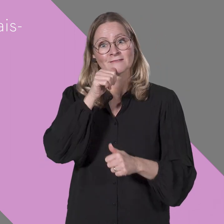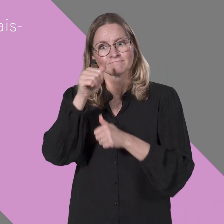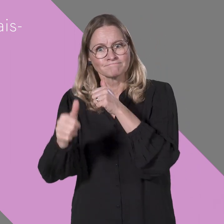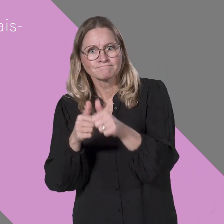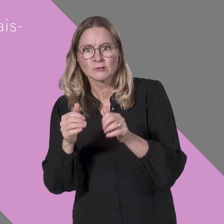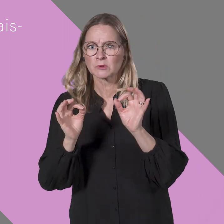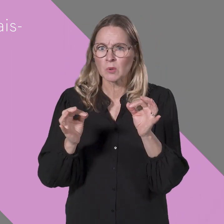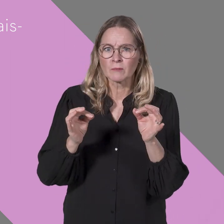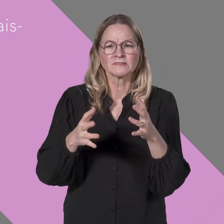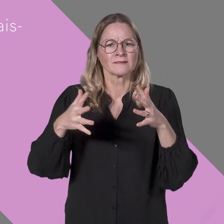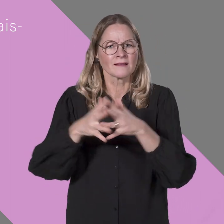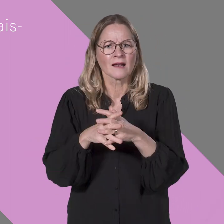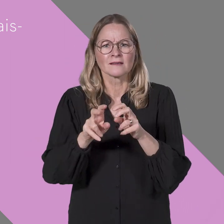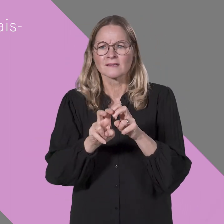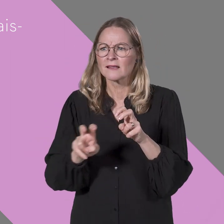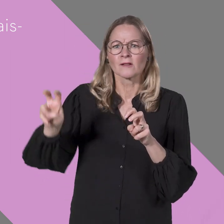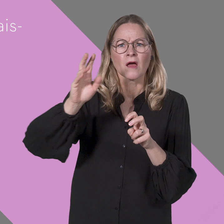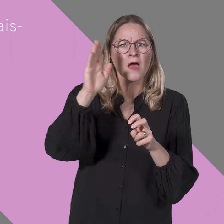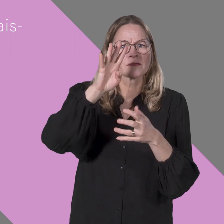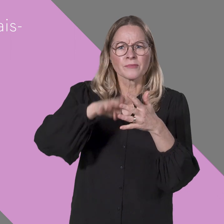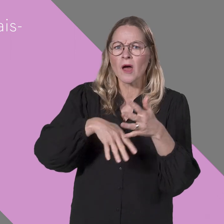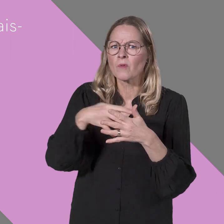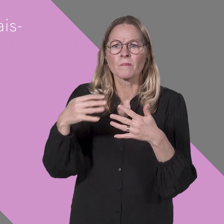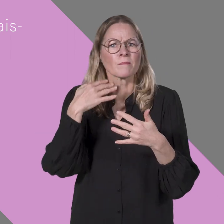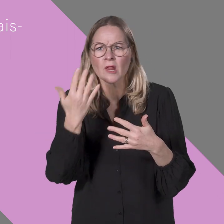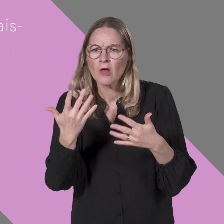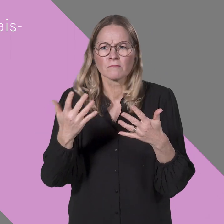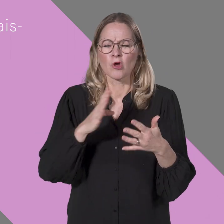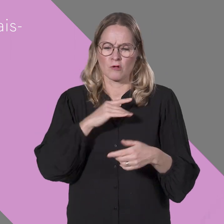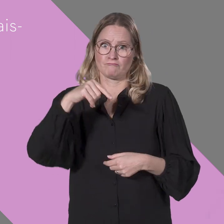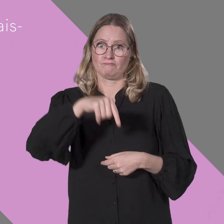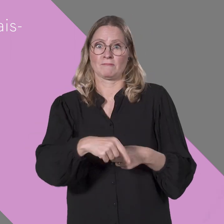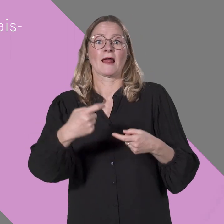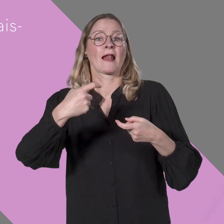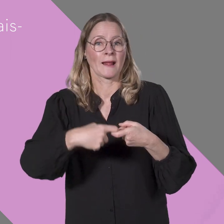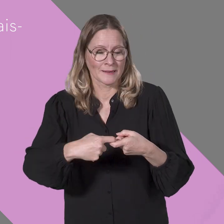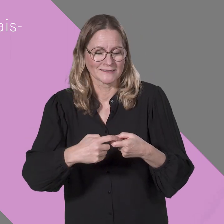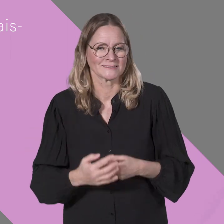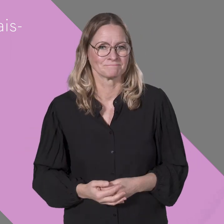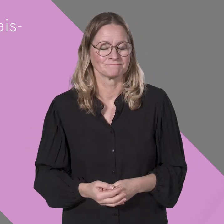Ilmoittautumisohjeet sekä tarkat kiertueaikataulut - löydät oheisen linkin takaa!